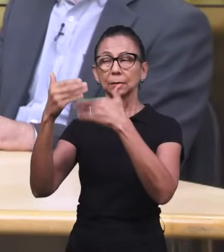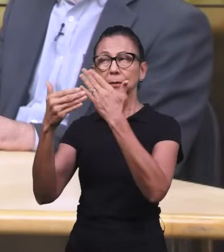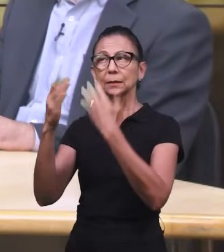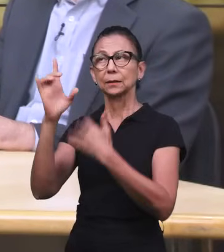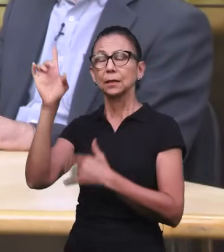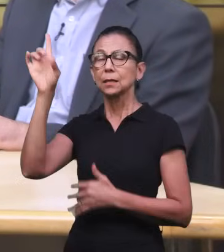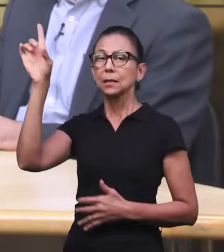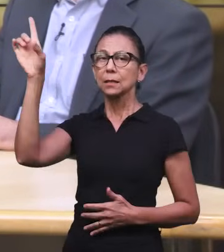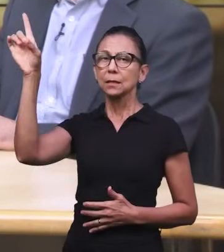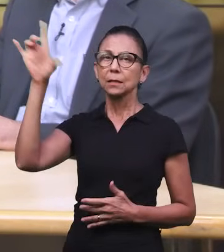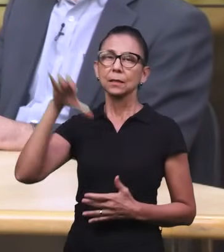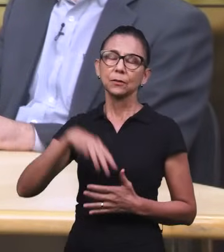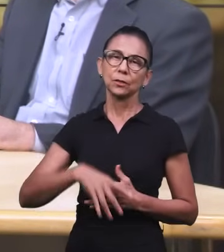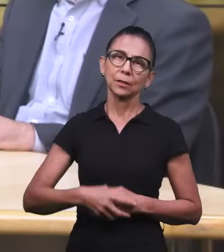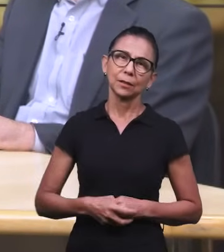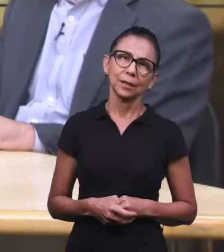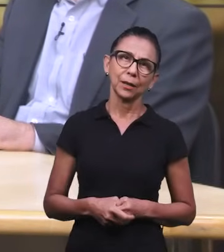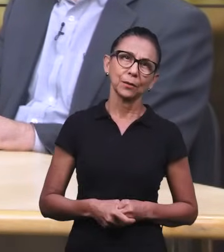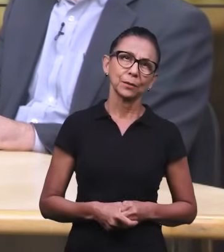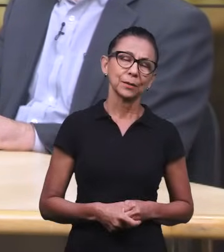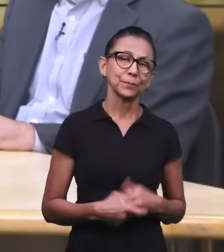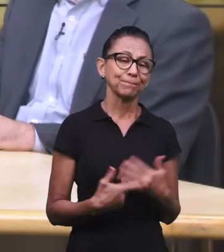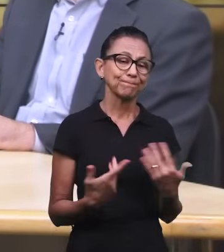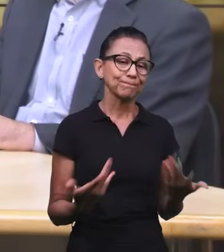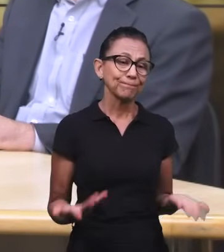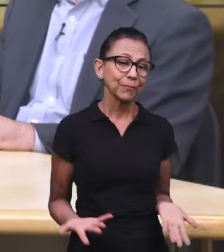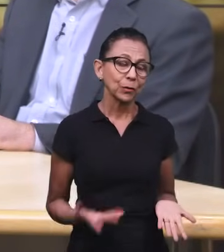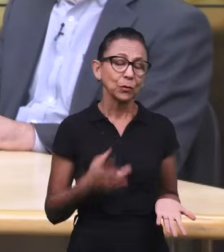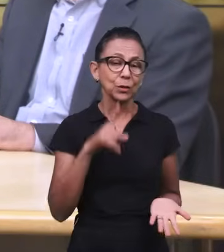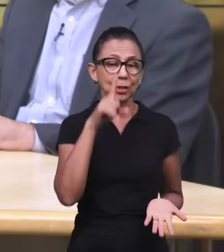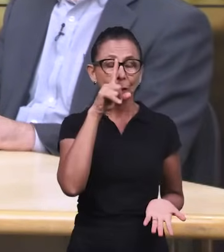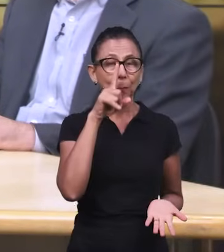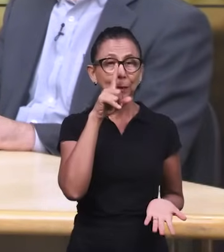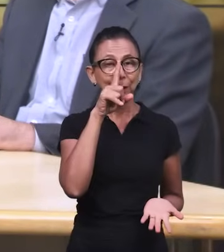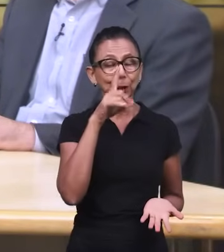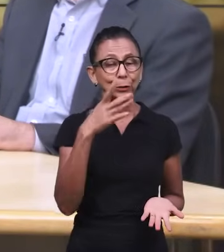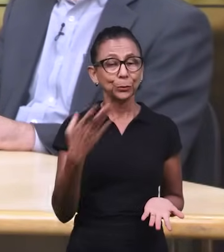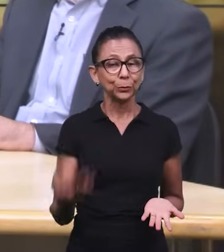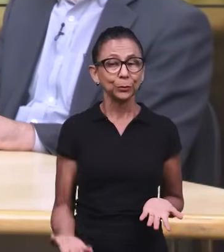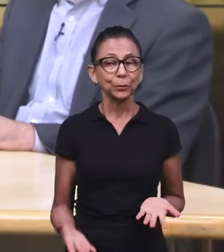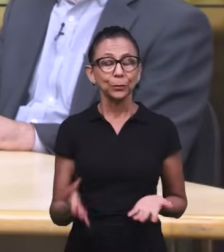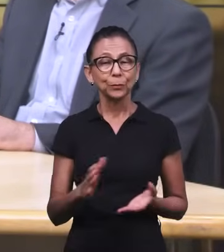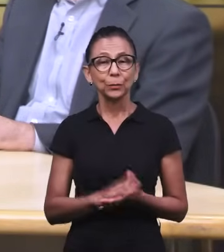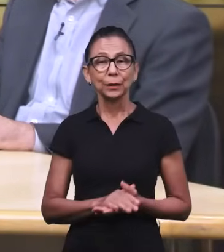com meninos como os filhos de Eli el porque você tem hoje dois tipos de crentes Você tem o crente